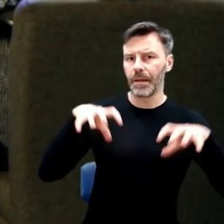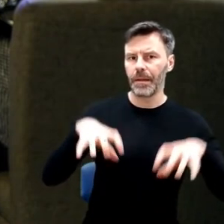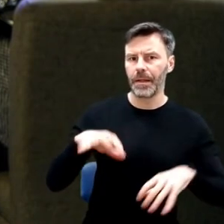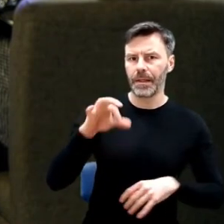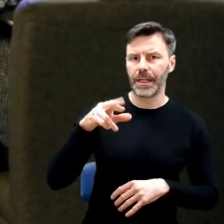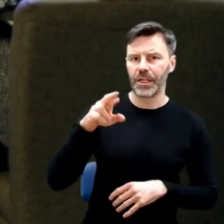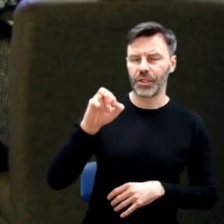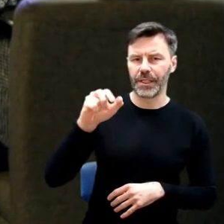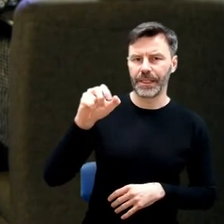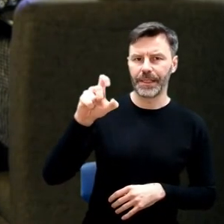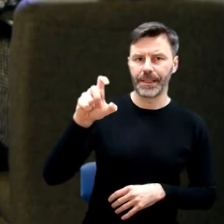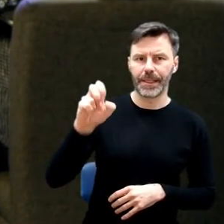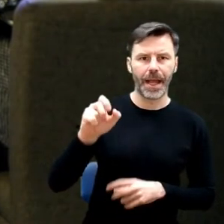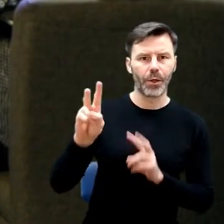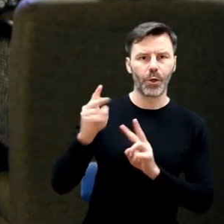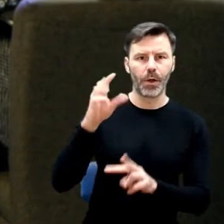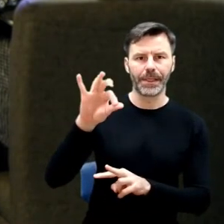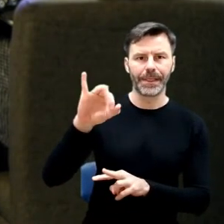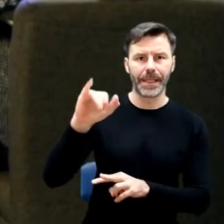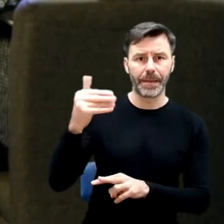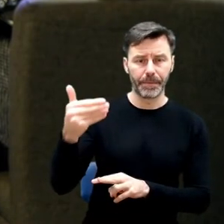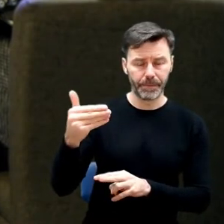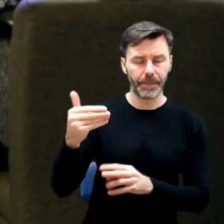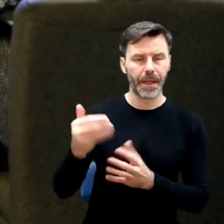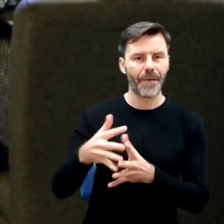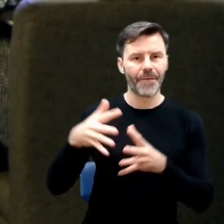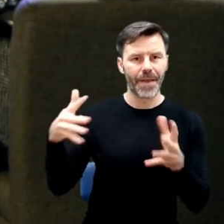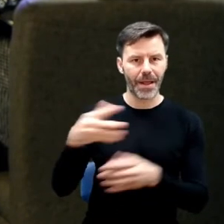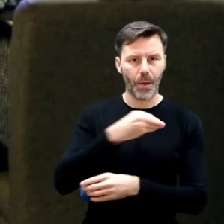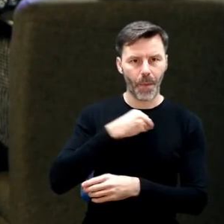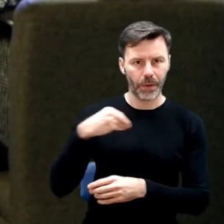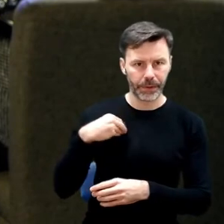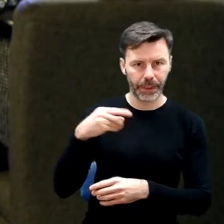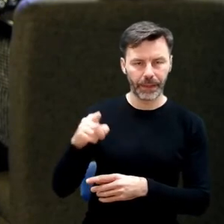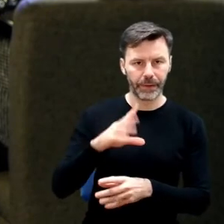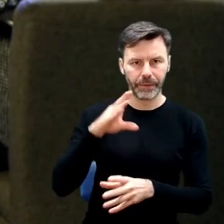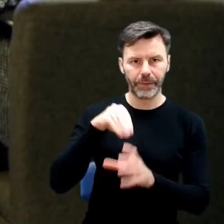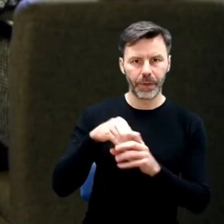KZN Wielkopolska, którego członkiem jest gmina miasta Plerzew.